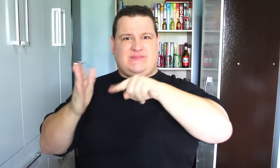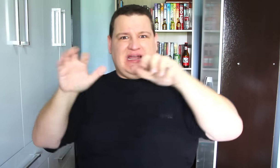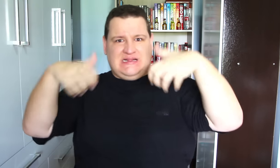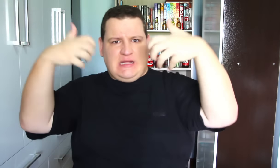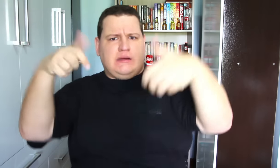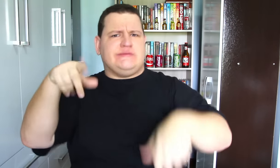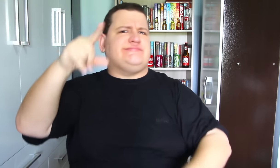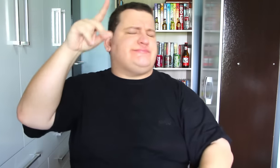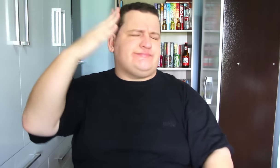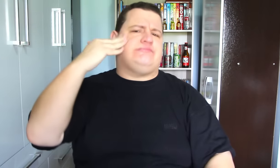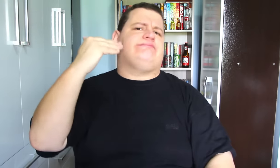Esse filme é um clássico.